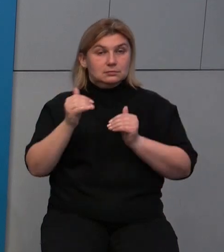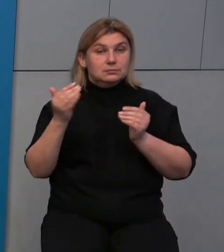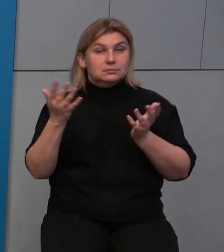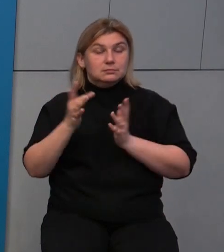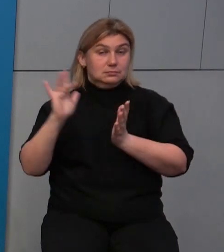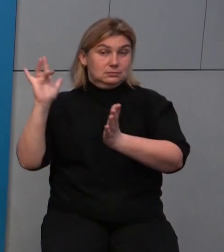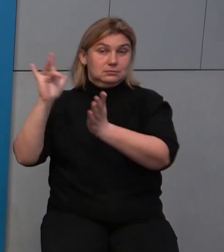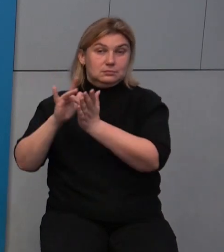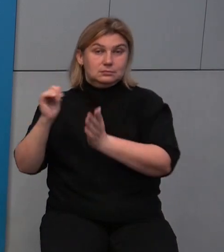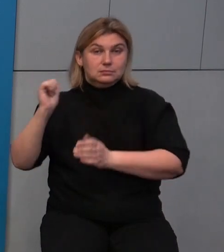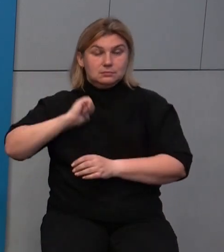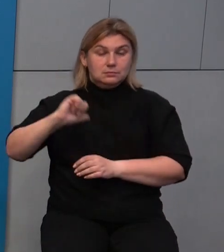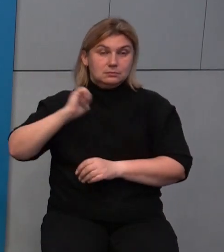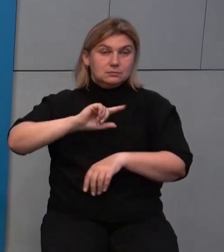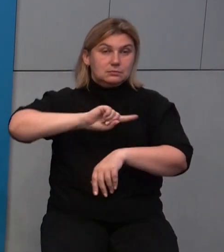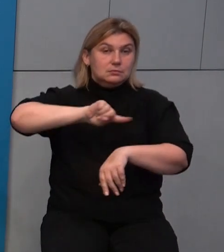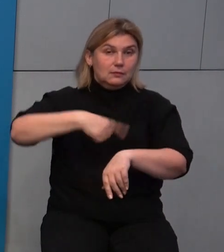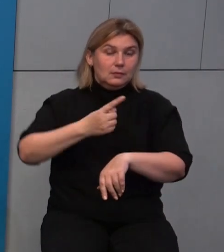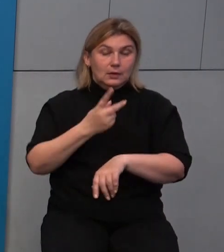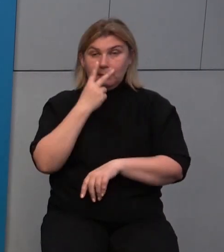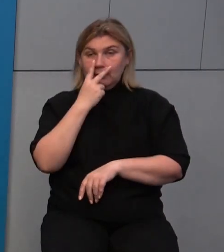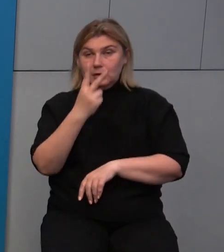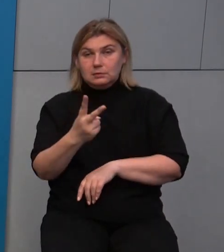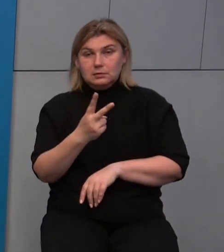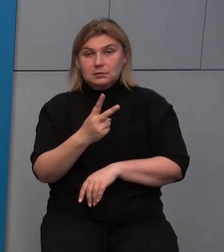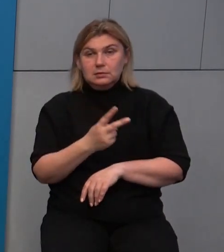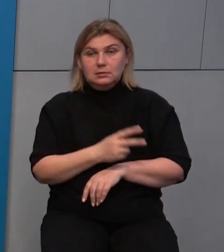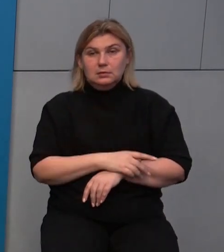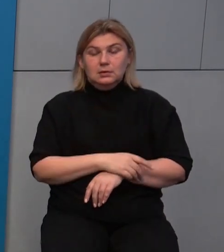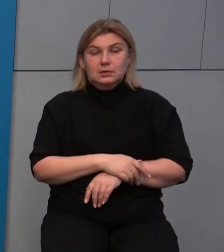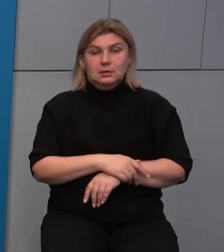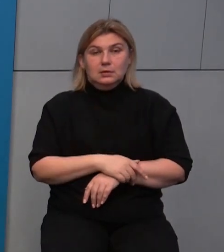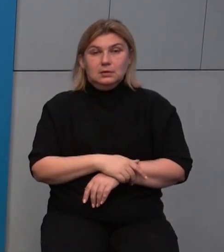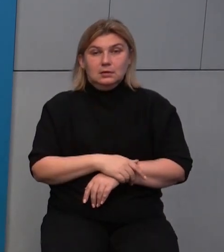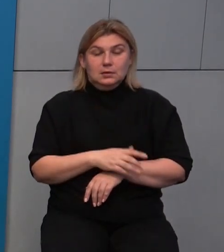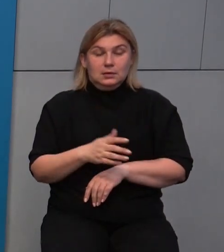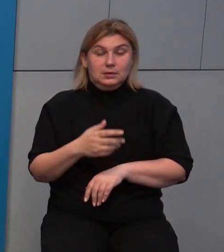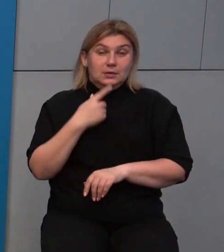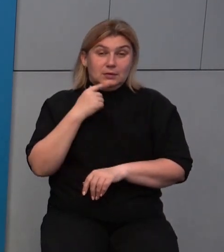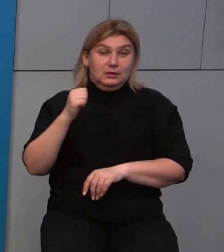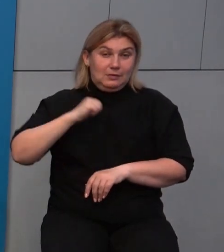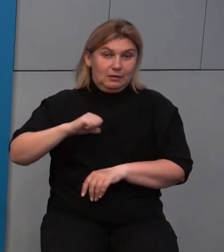I czekam kolejną godzinę, patrząc w kamienny chodnik,